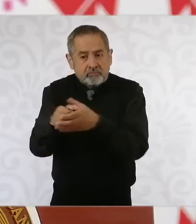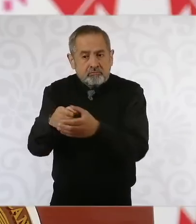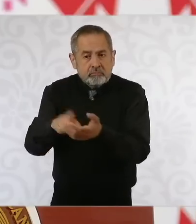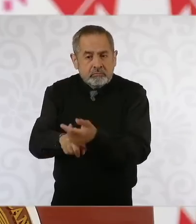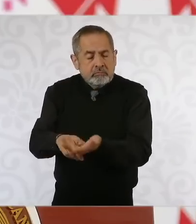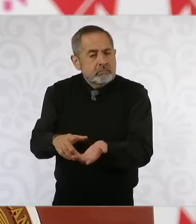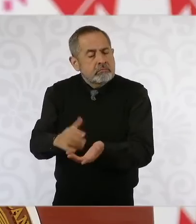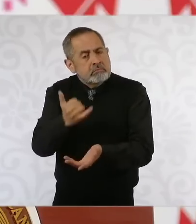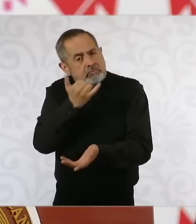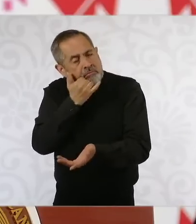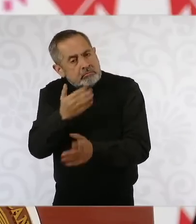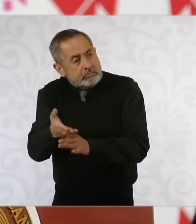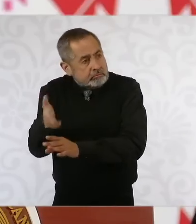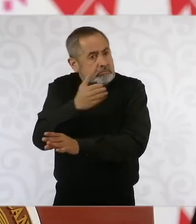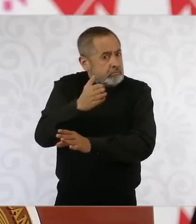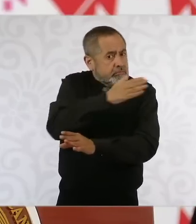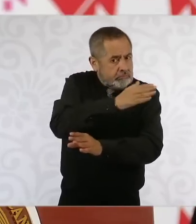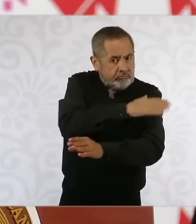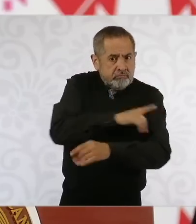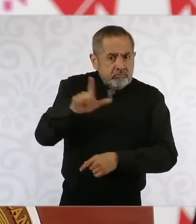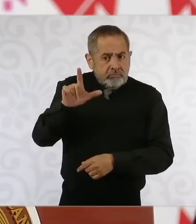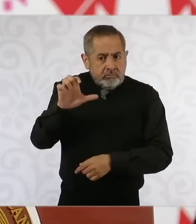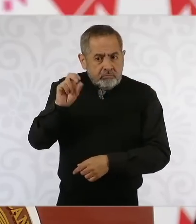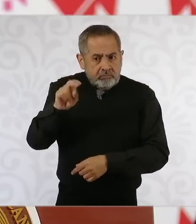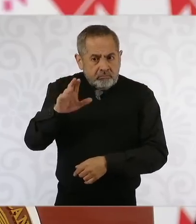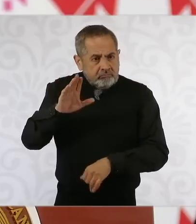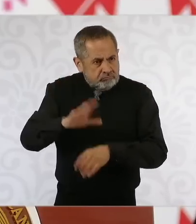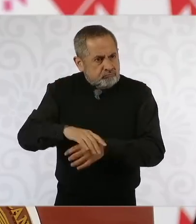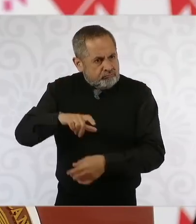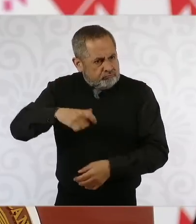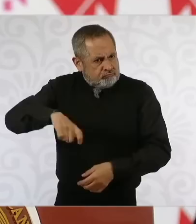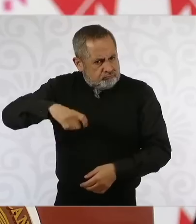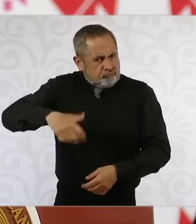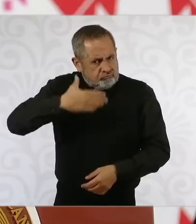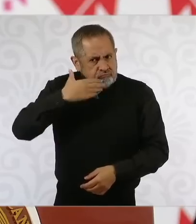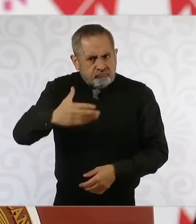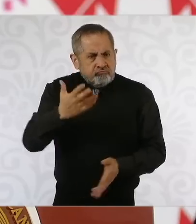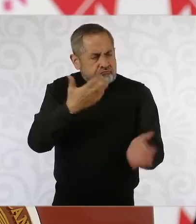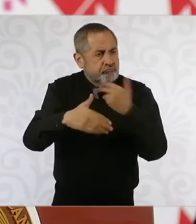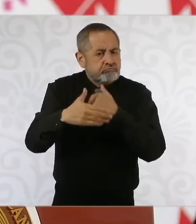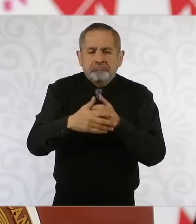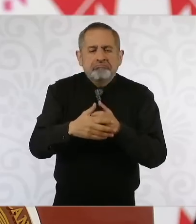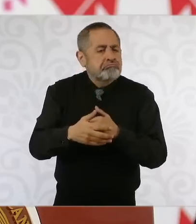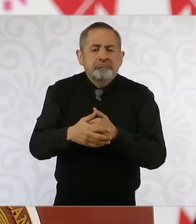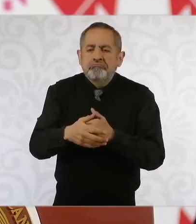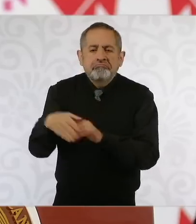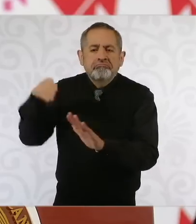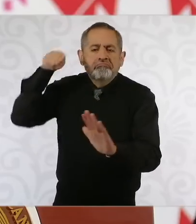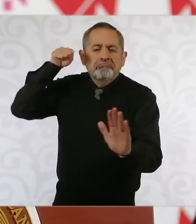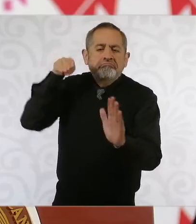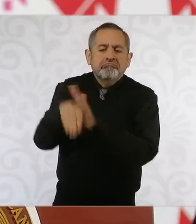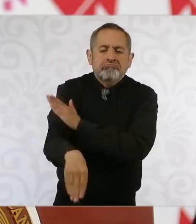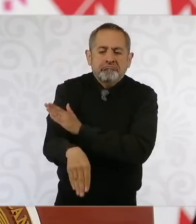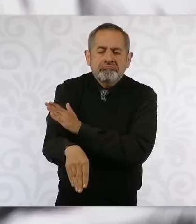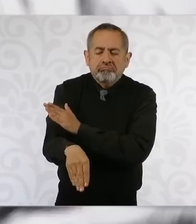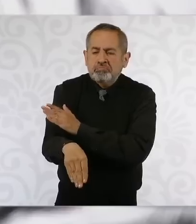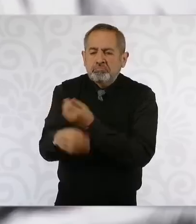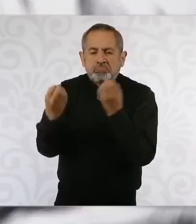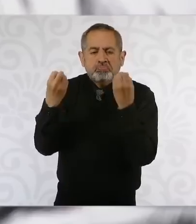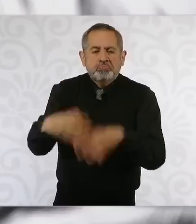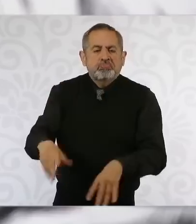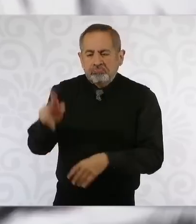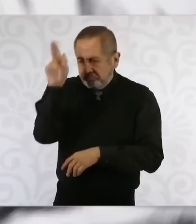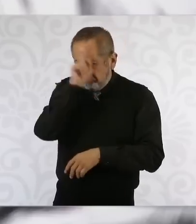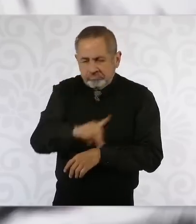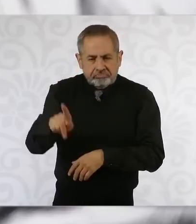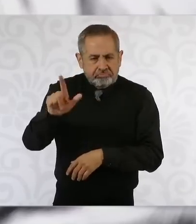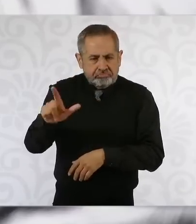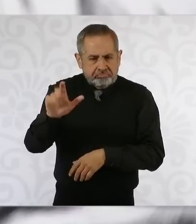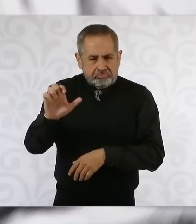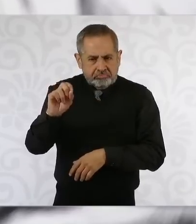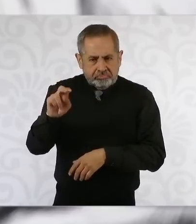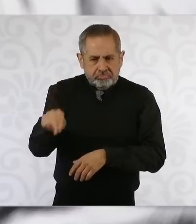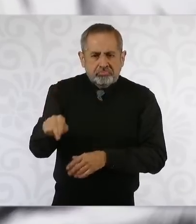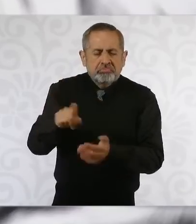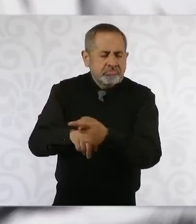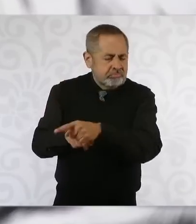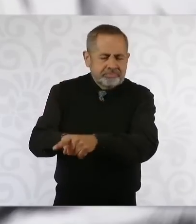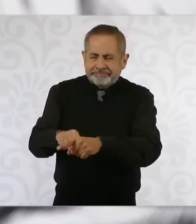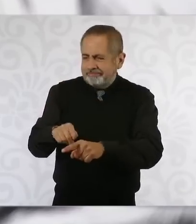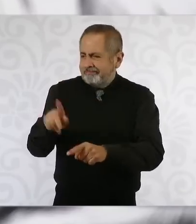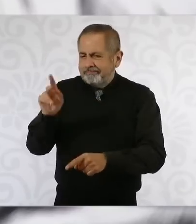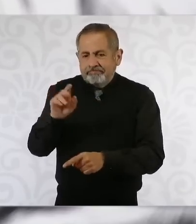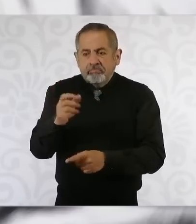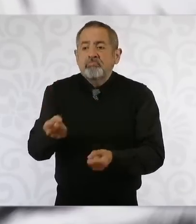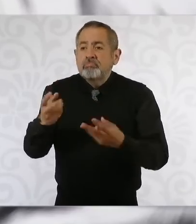ciudades pues más prósperas en algún momento del país hoy pobreza el porcentaje de pobreza es muy